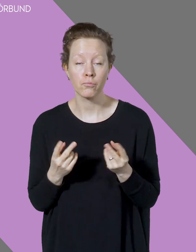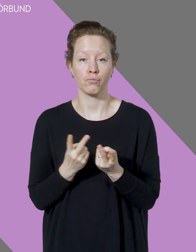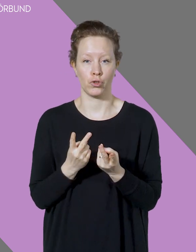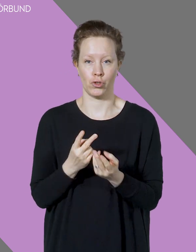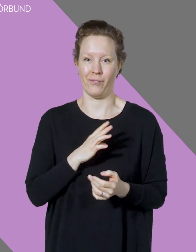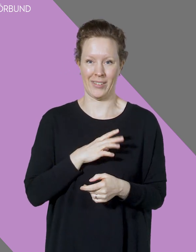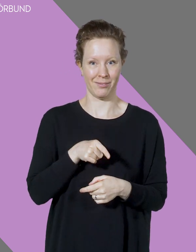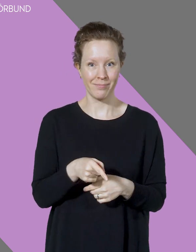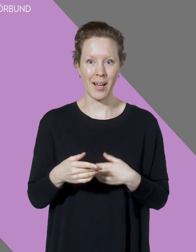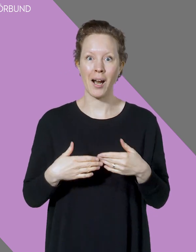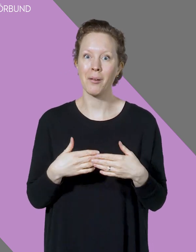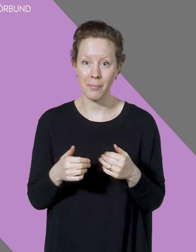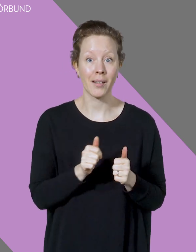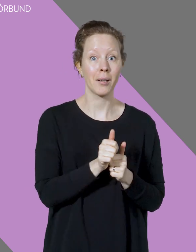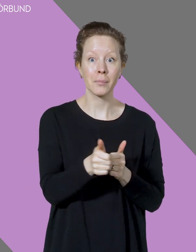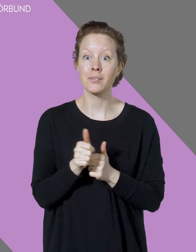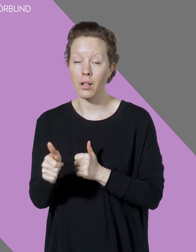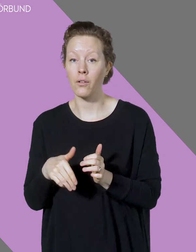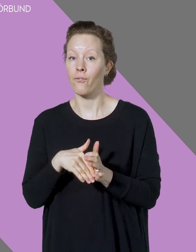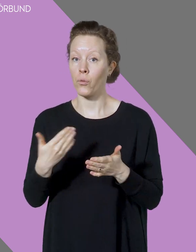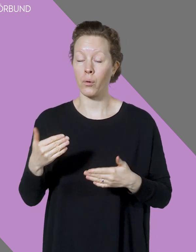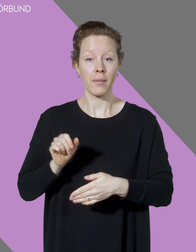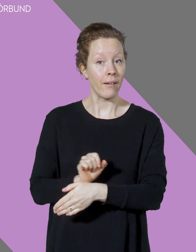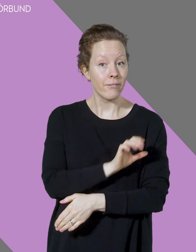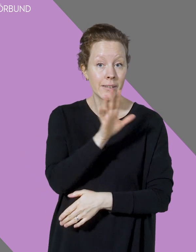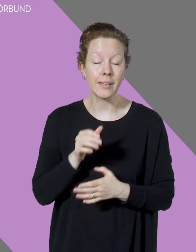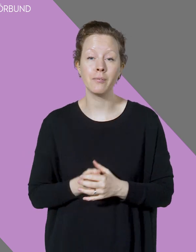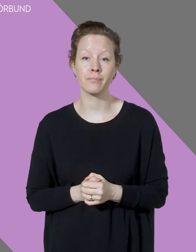och med i arbetet finns representanter från Finlandssvenska teckenspråkiga rf, -